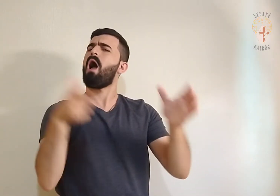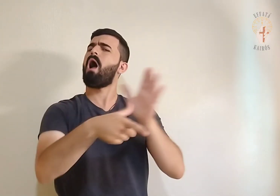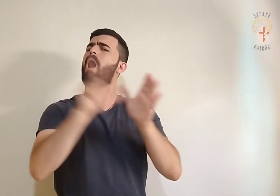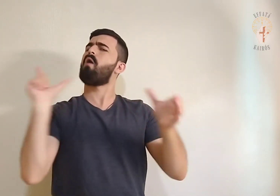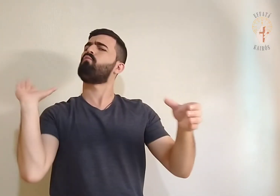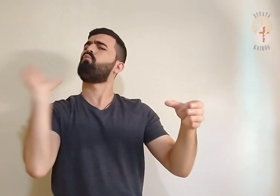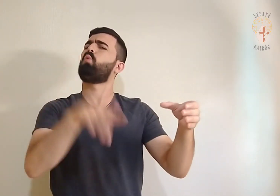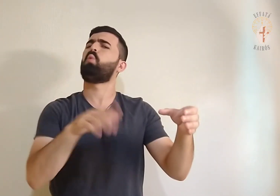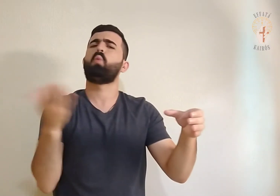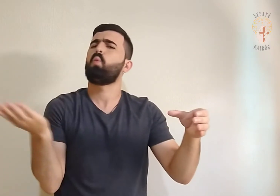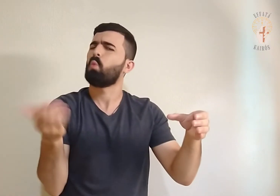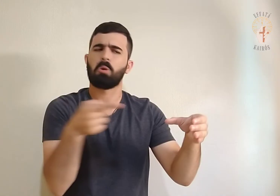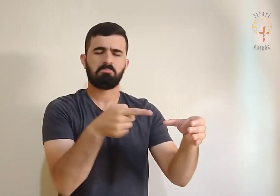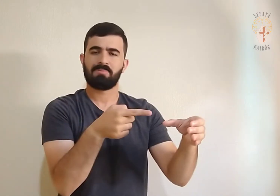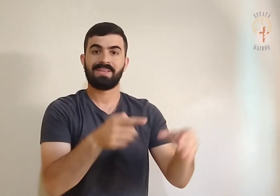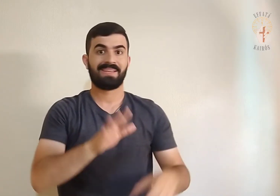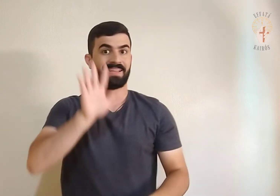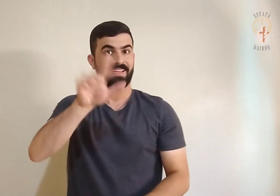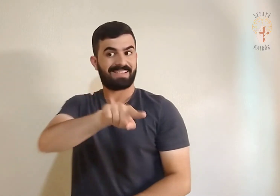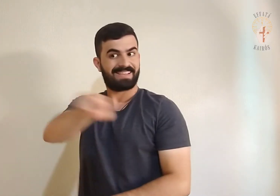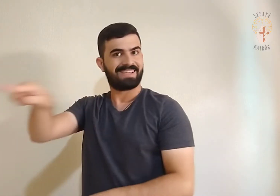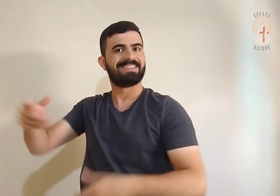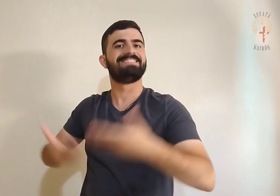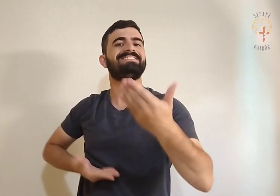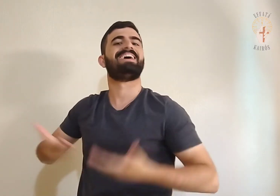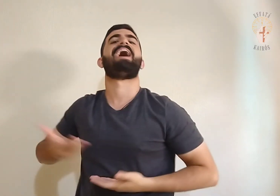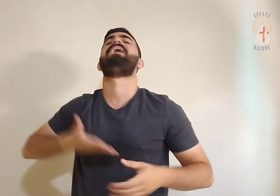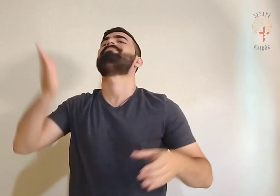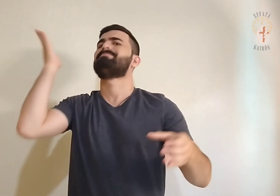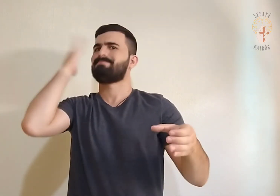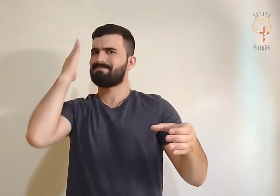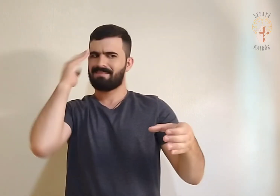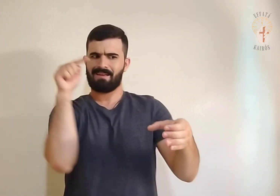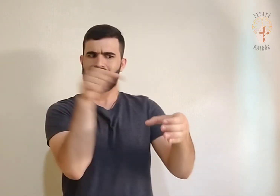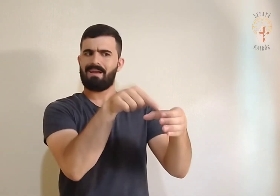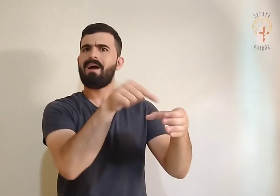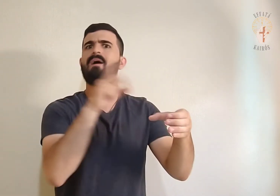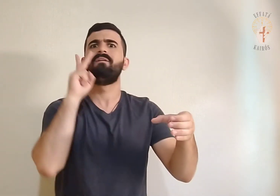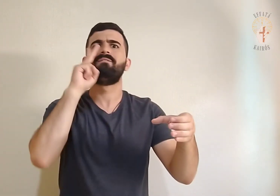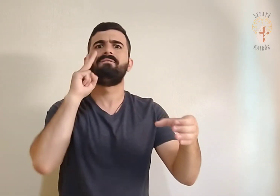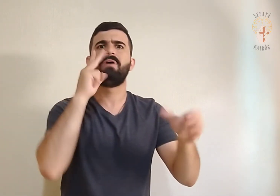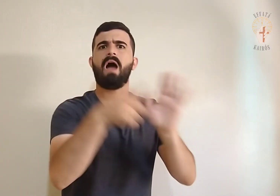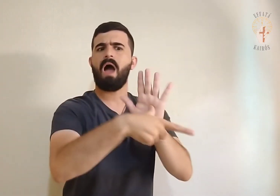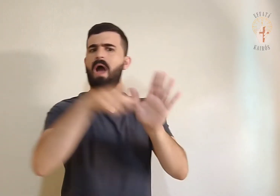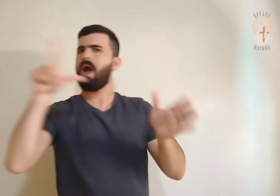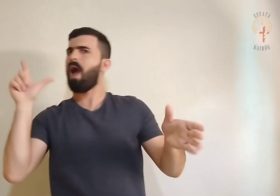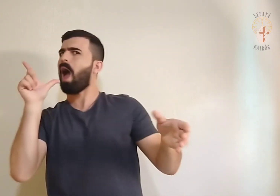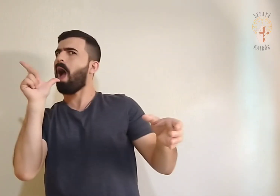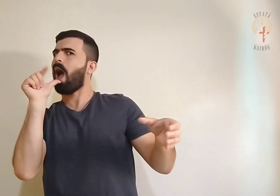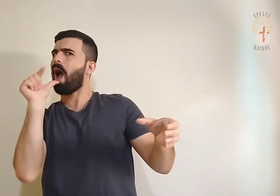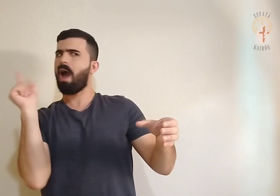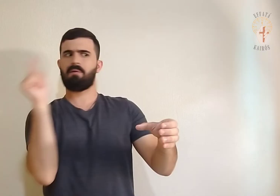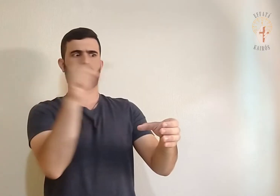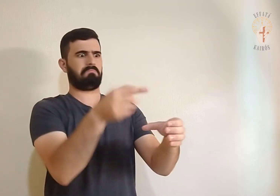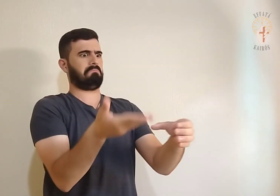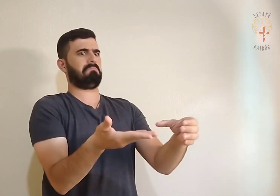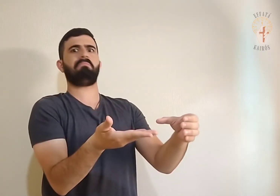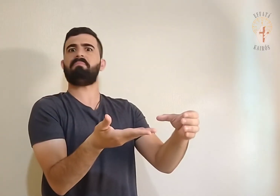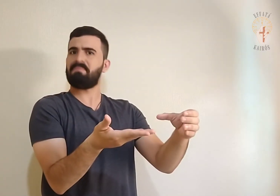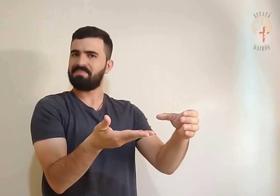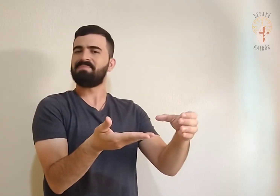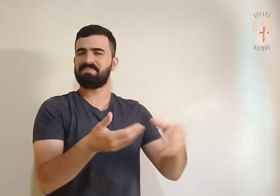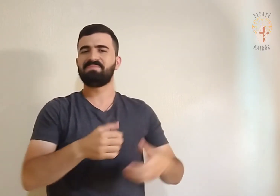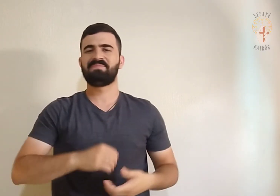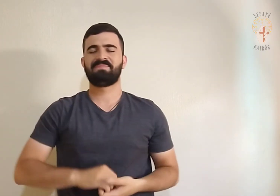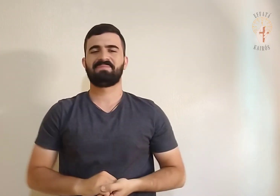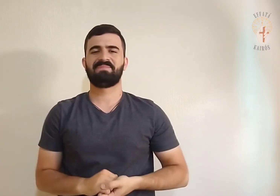sabia de onde vinha, mas os que estavam servindo sabiam, pois eram eles que tinham tirado a água.